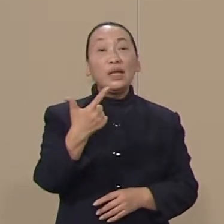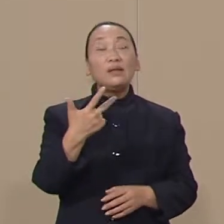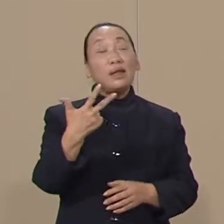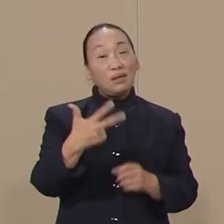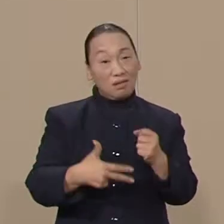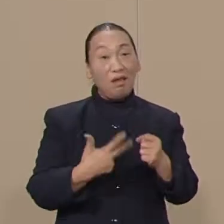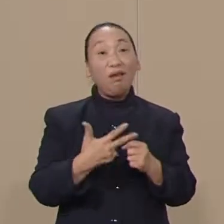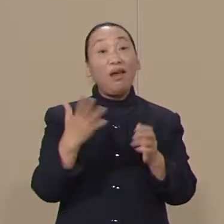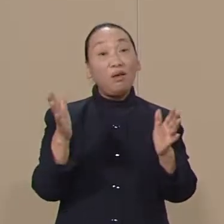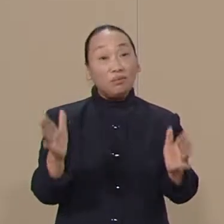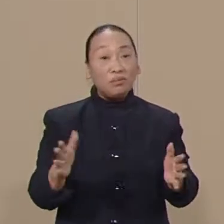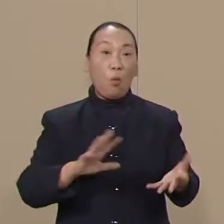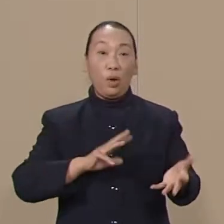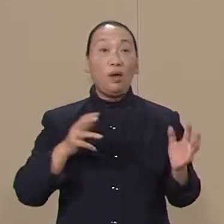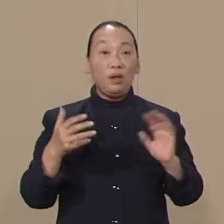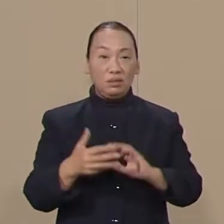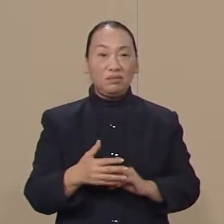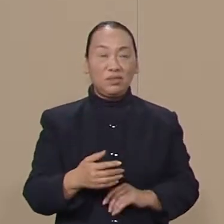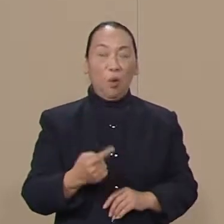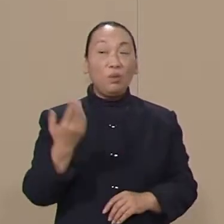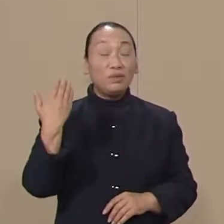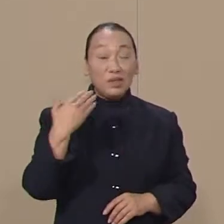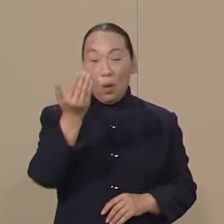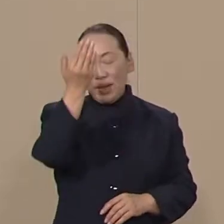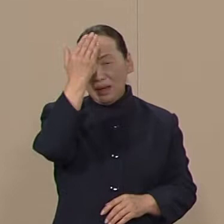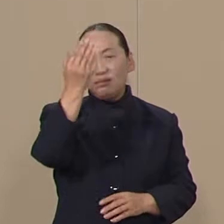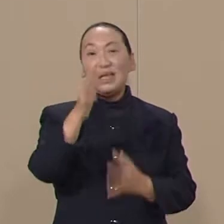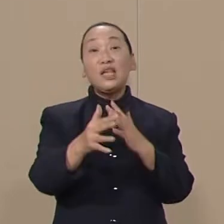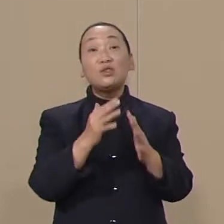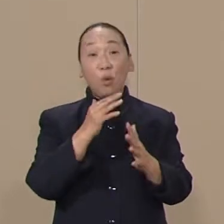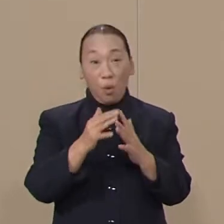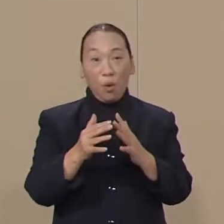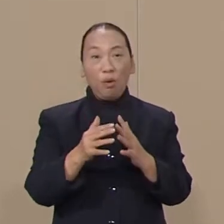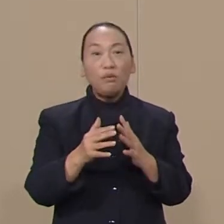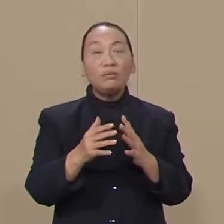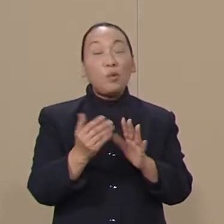あのイラク戦争も もし あの時 憲法が改悪をされていたら